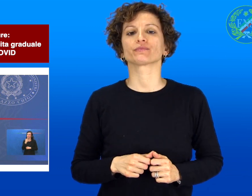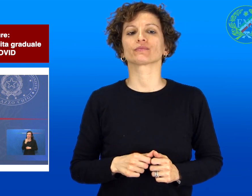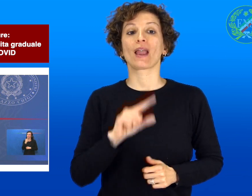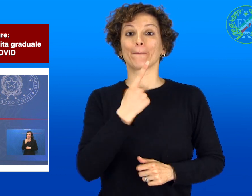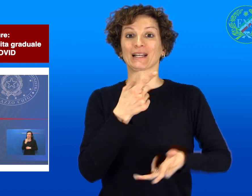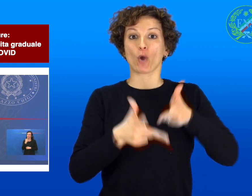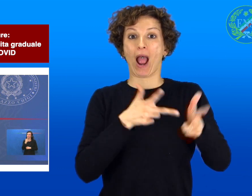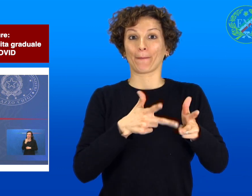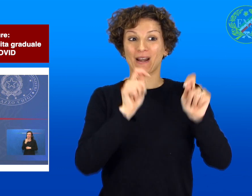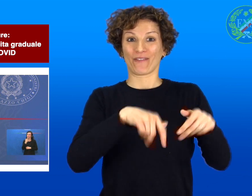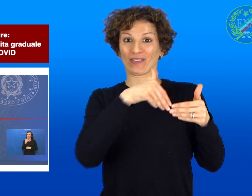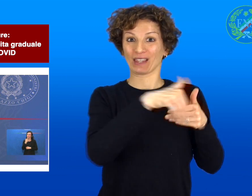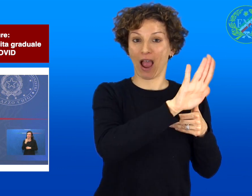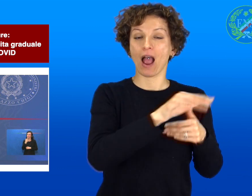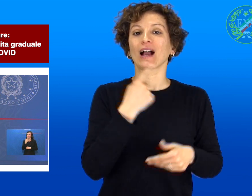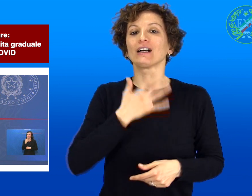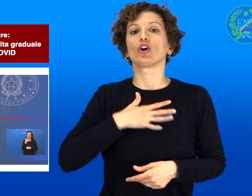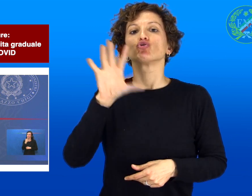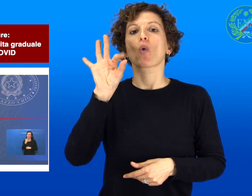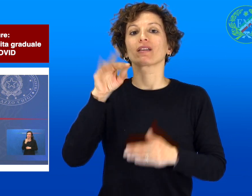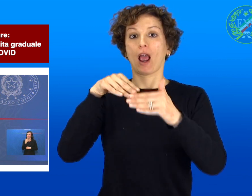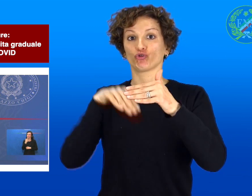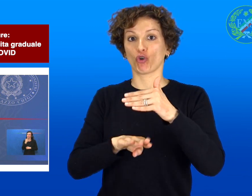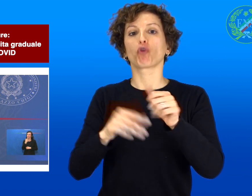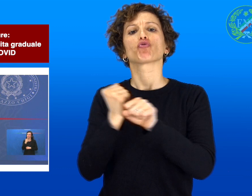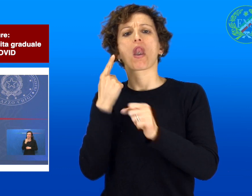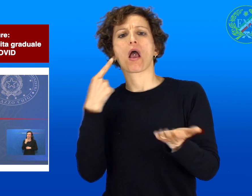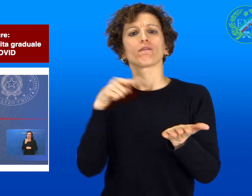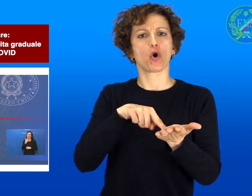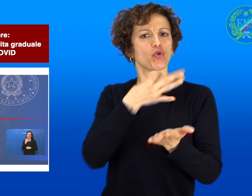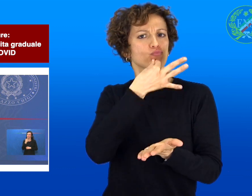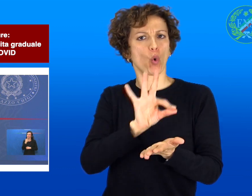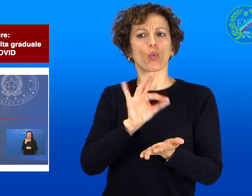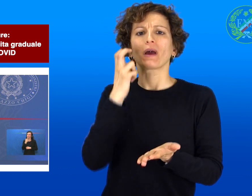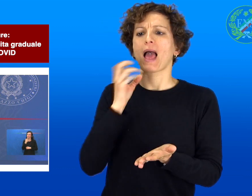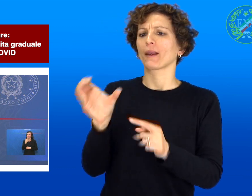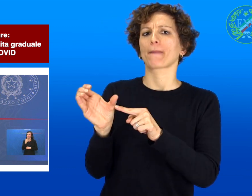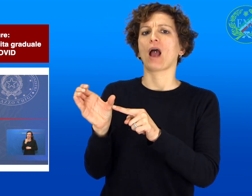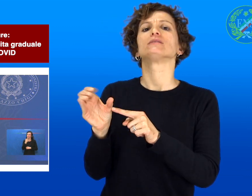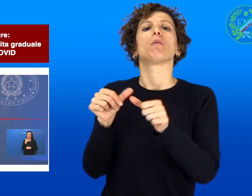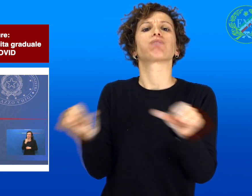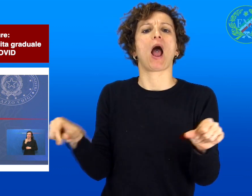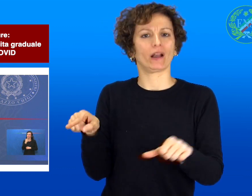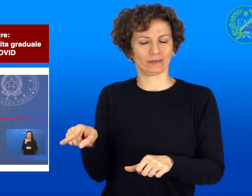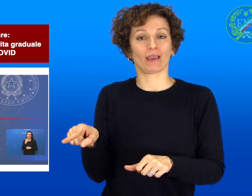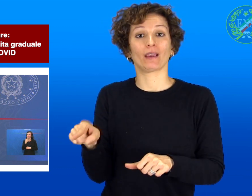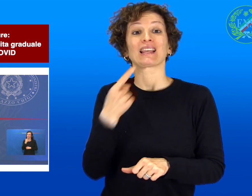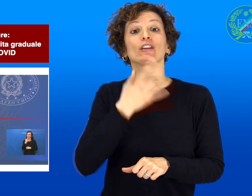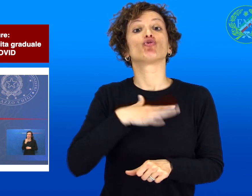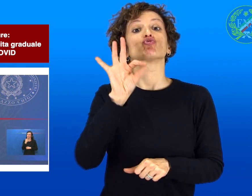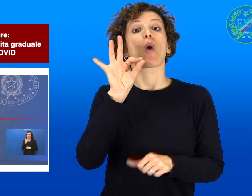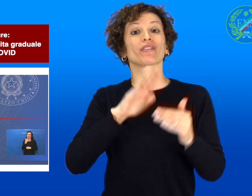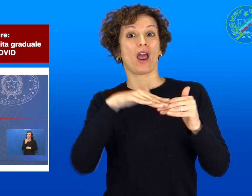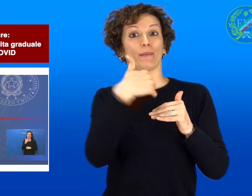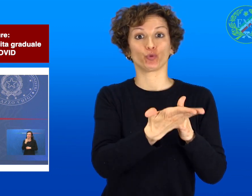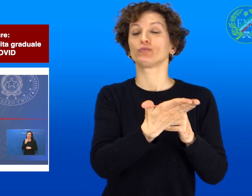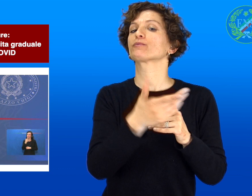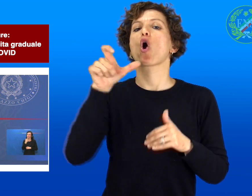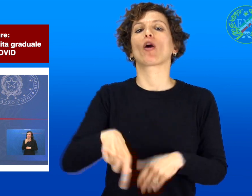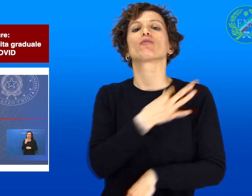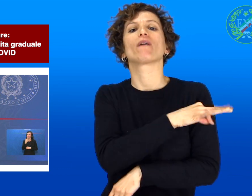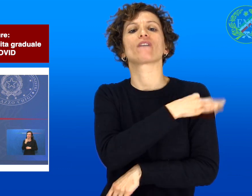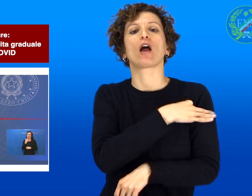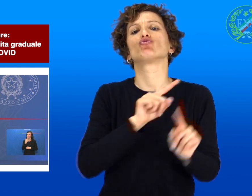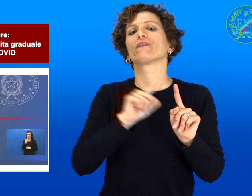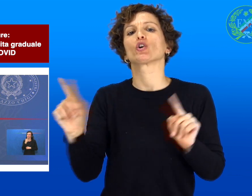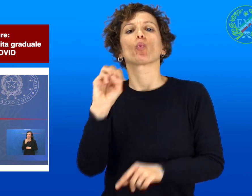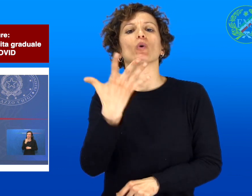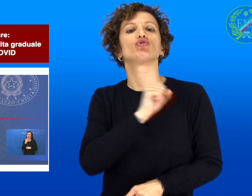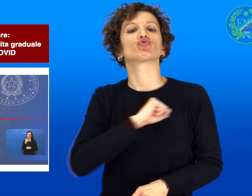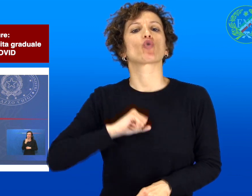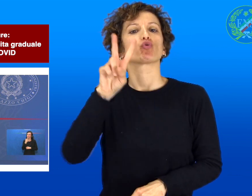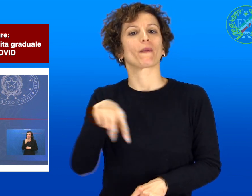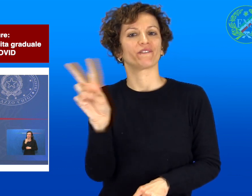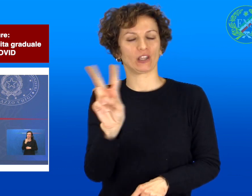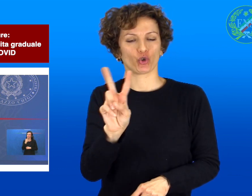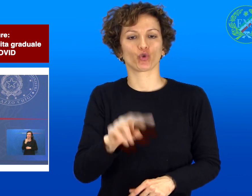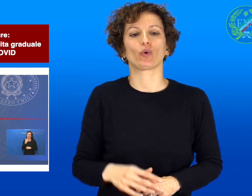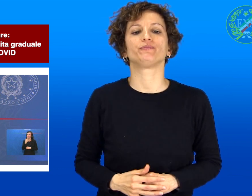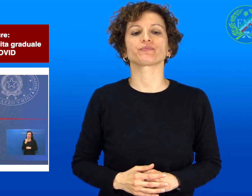Dal 1 aprile le persone con meno di 50 anni d’età possono accedere al lavoro con il green pass base, mentre gli over 50 sono comunque obbligati a vaccinarsi fino al 15 giugno 2022.